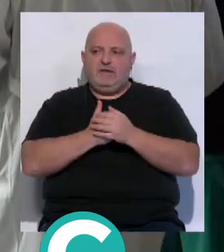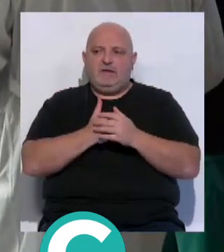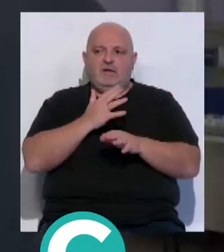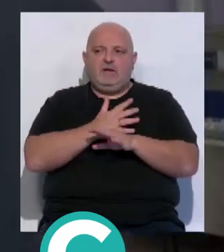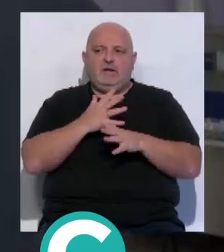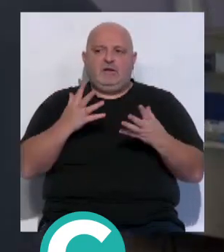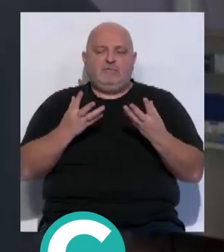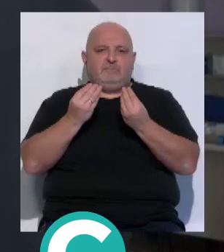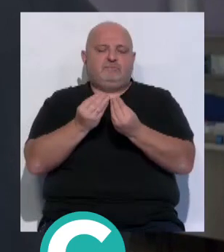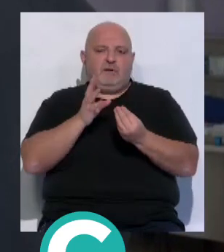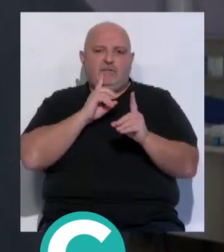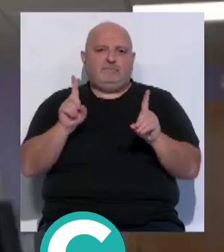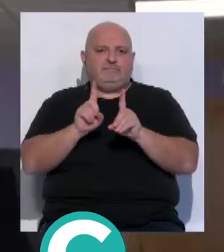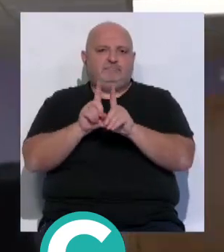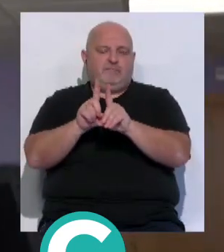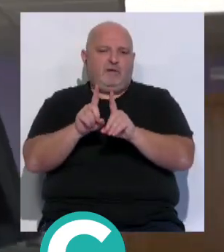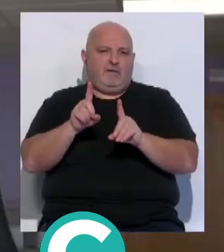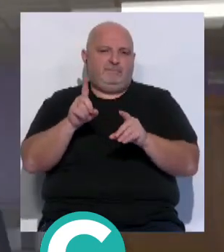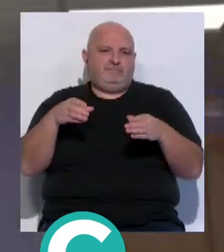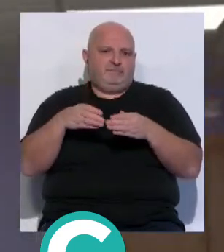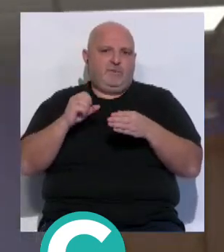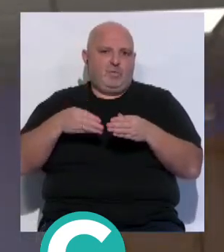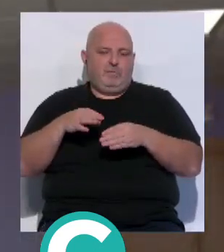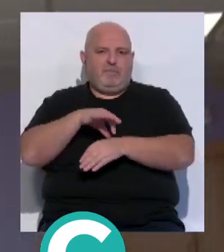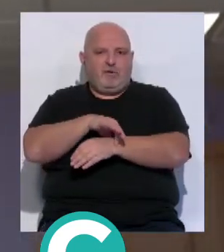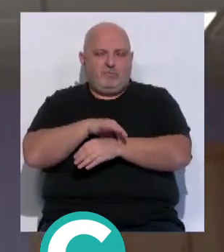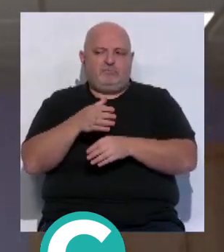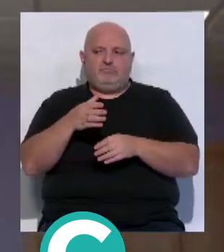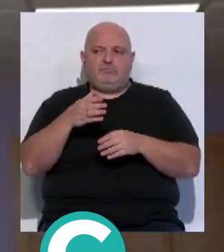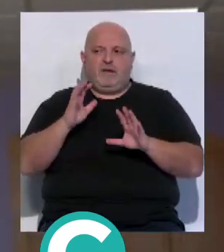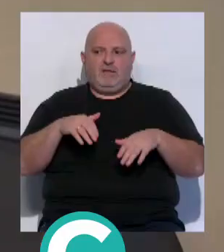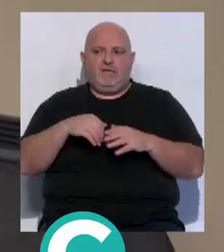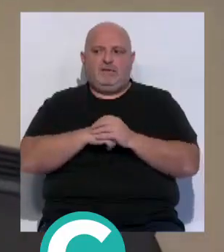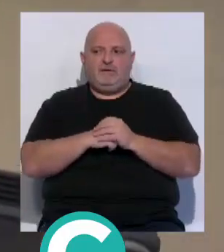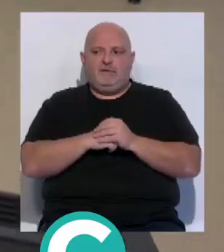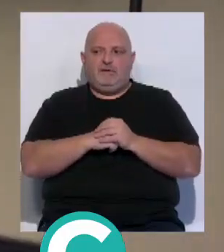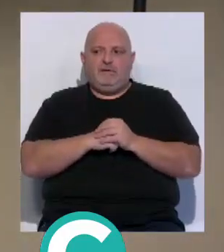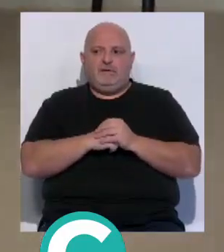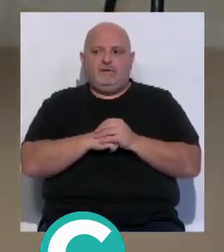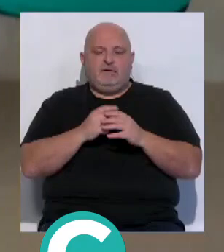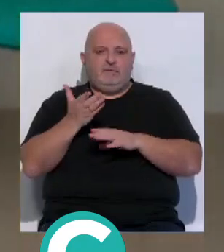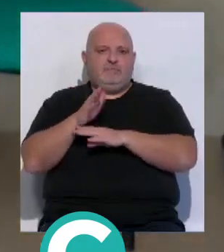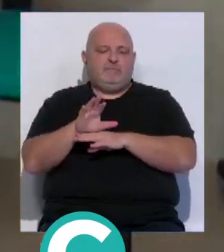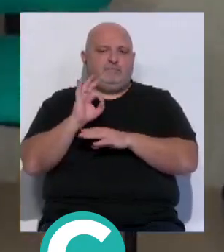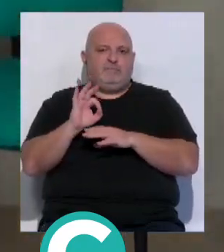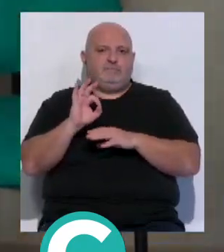acompañado del personal del club del médico del Cádiz club de fútbol se presentaba en la